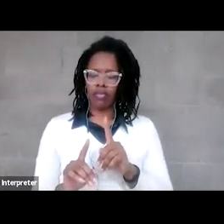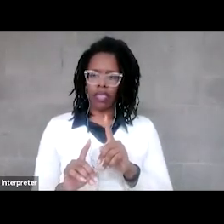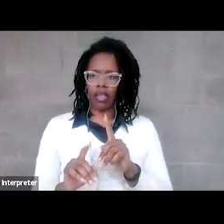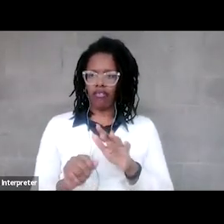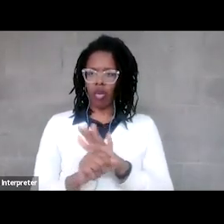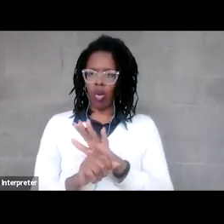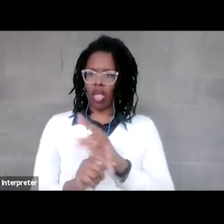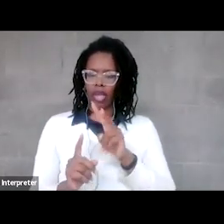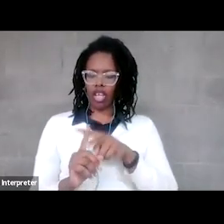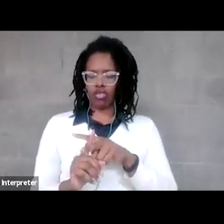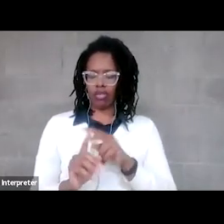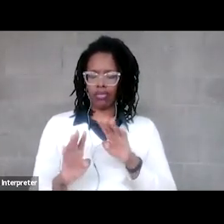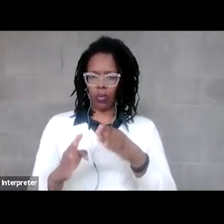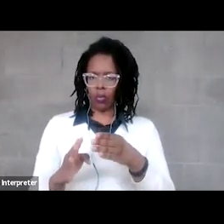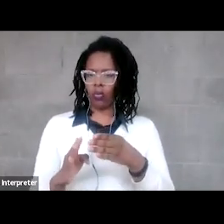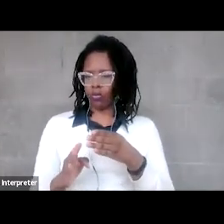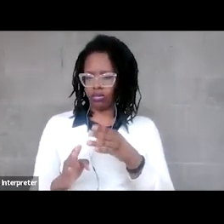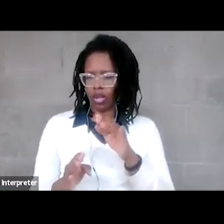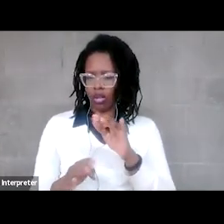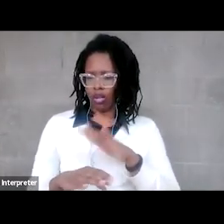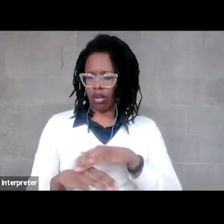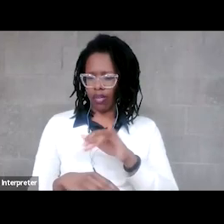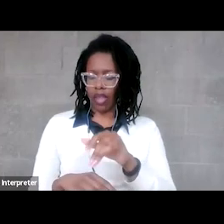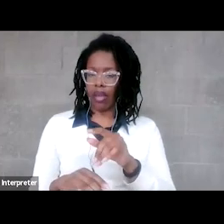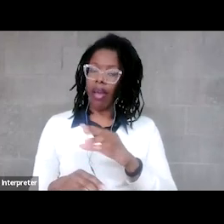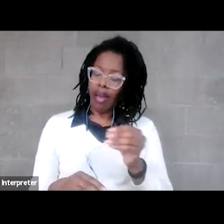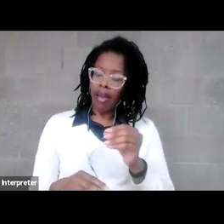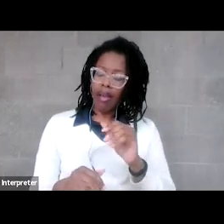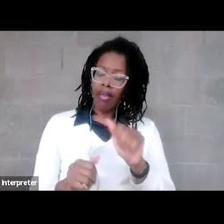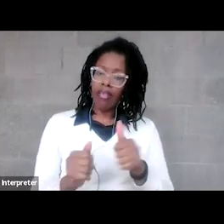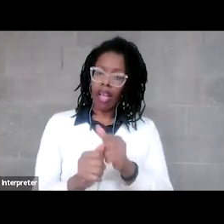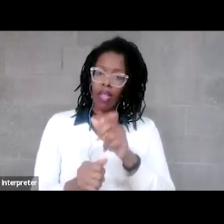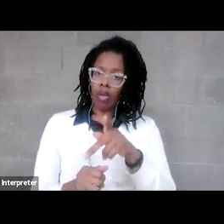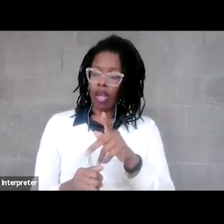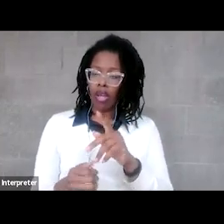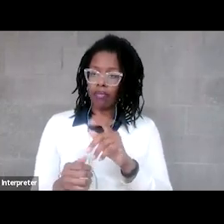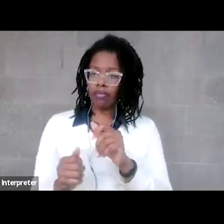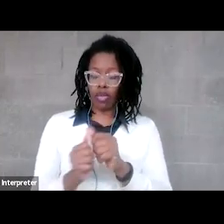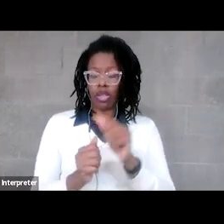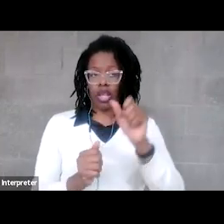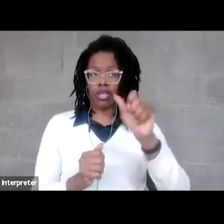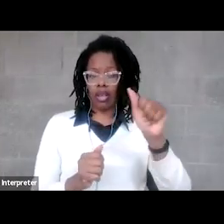que estamos presentando y el excelente seguimiento que proporcionamos tanto con la oficina de la SSA como con DDS.